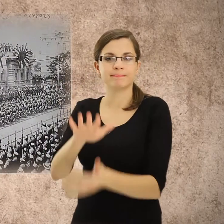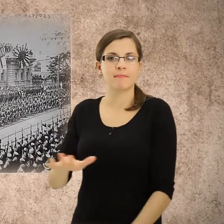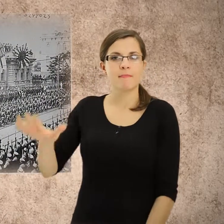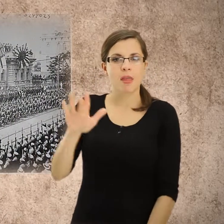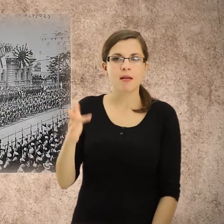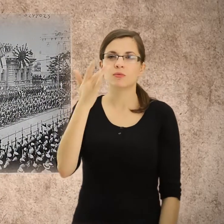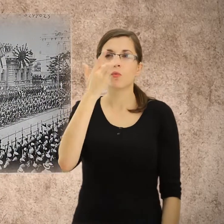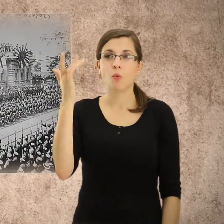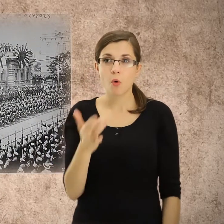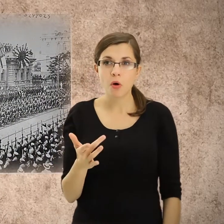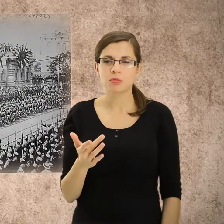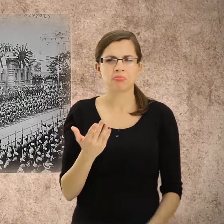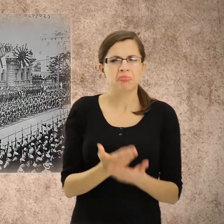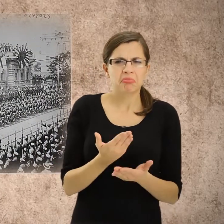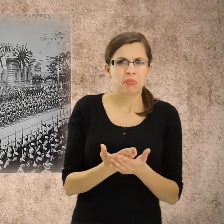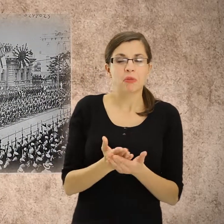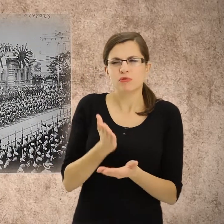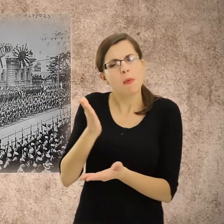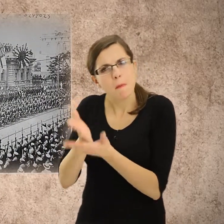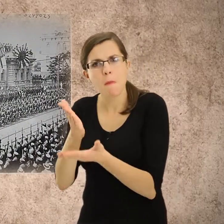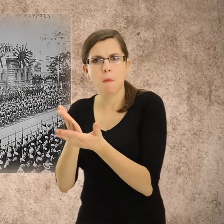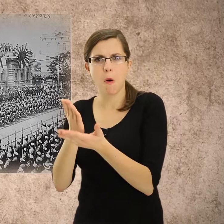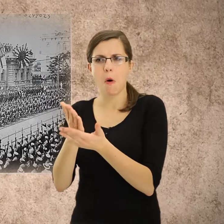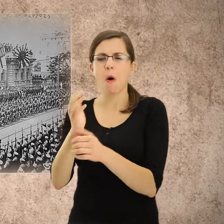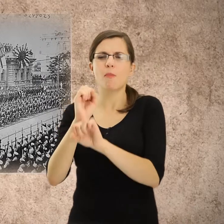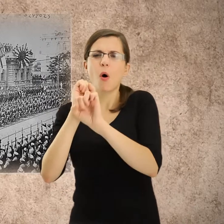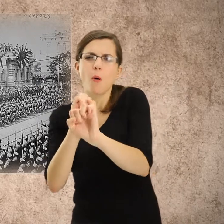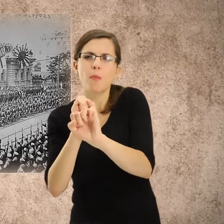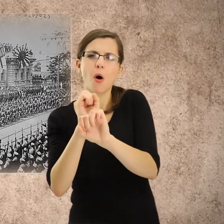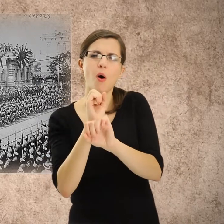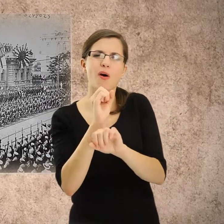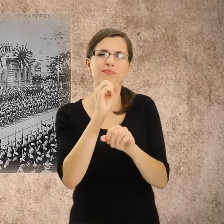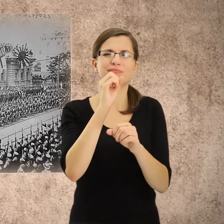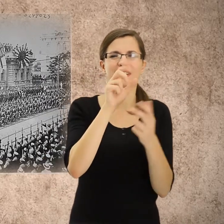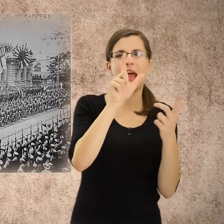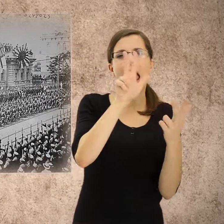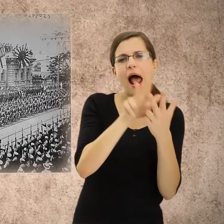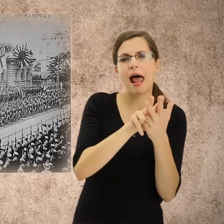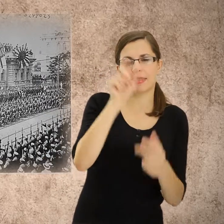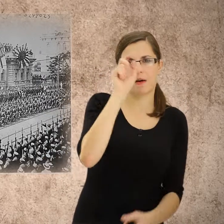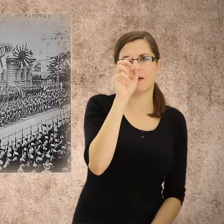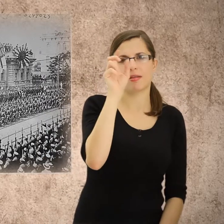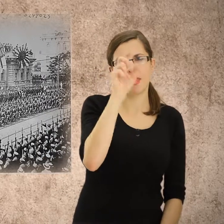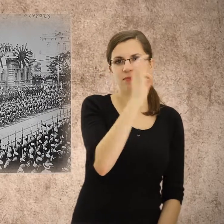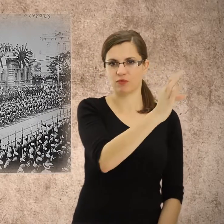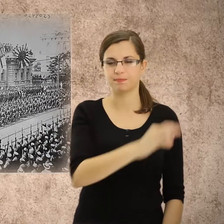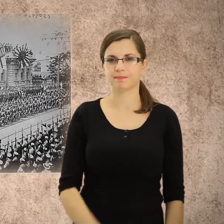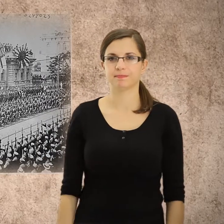żeby bronić Rosję przed Niemcami.